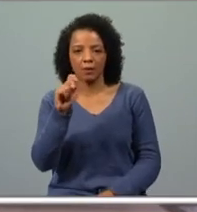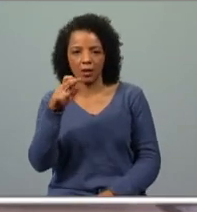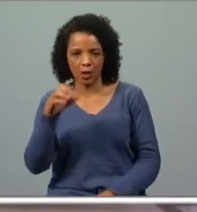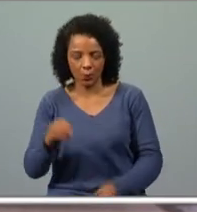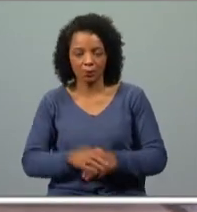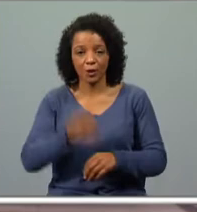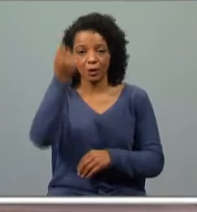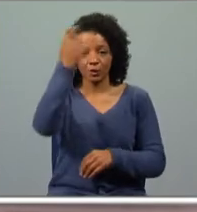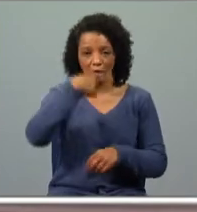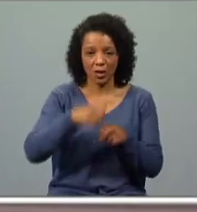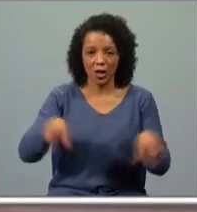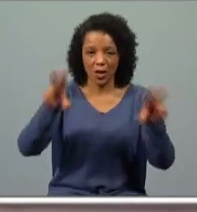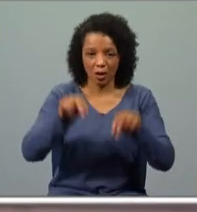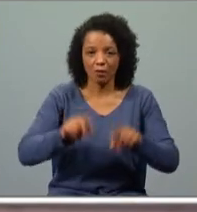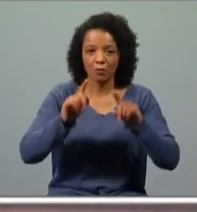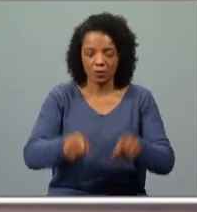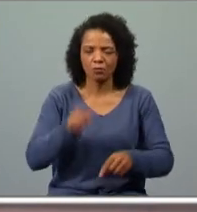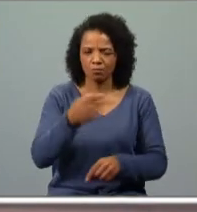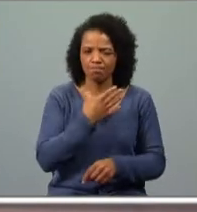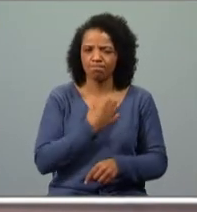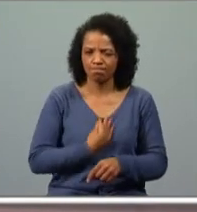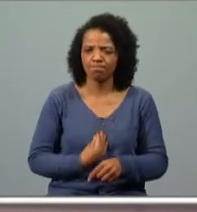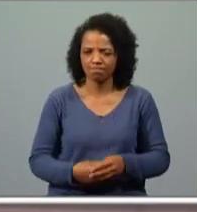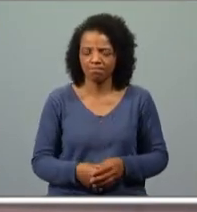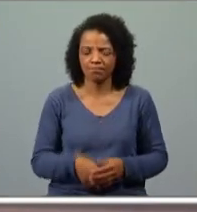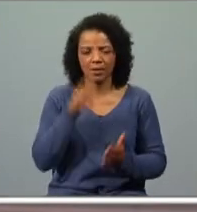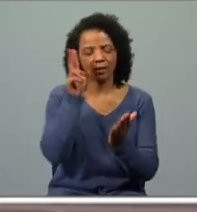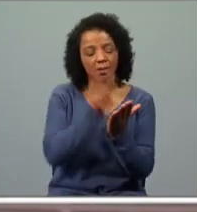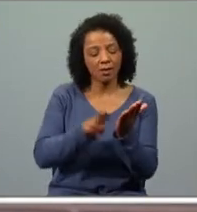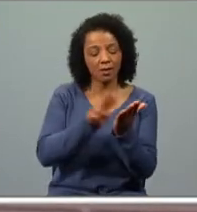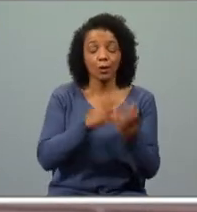história nova Uma Obra nova que vais gostar bastante de ler porque é muito 新的故事你要去的新作品真的很喜歡閱讀，因為它很多